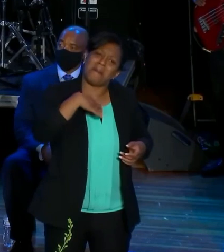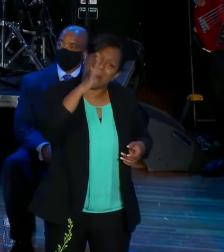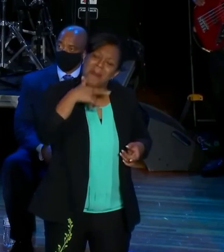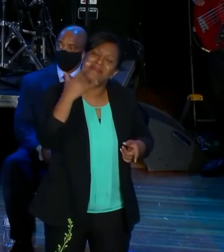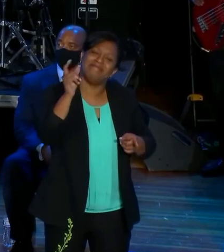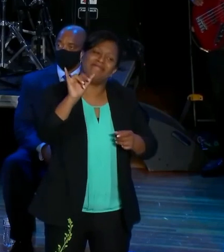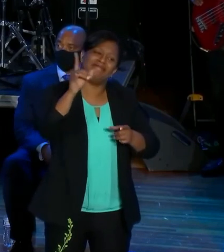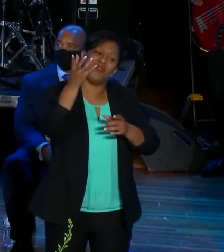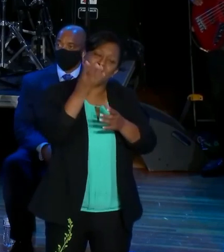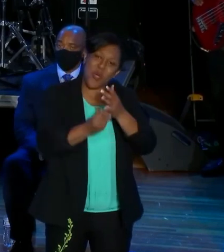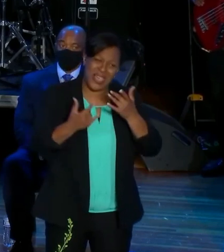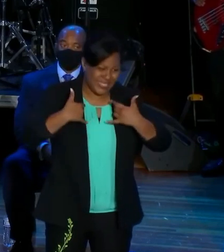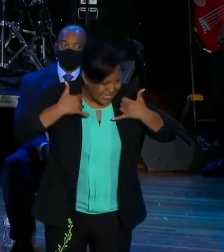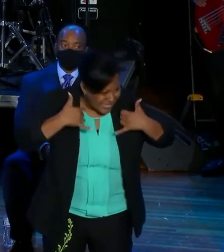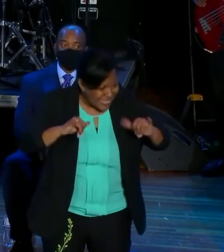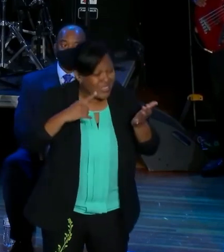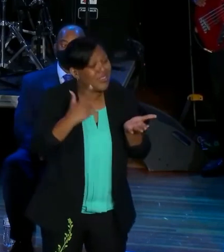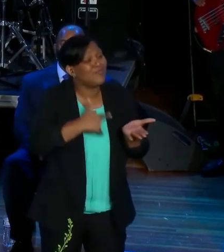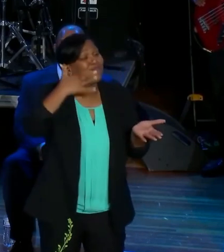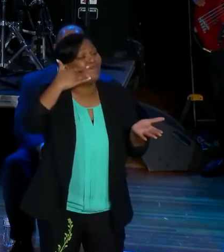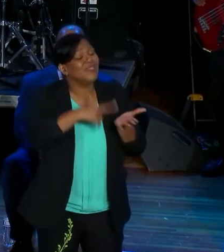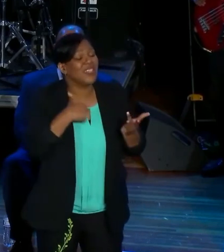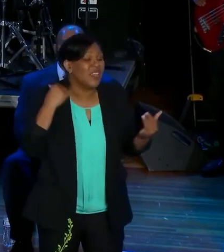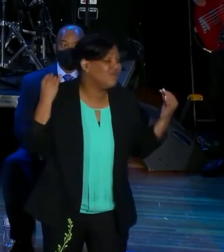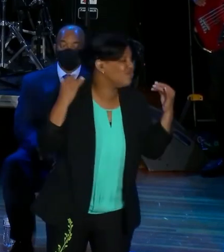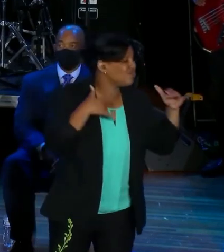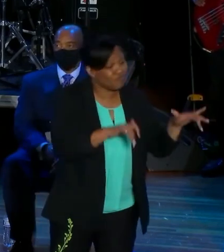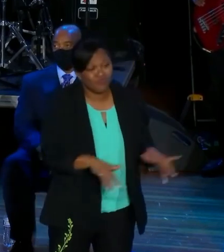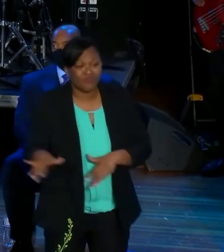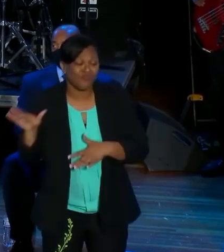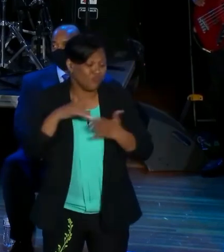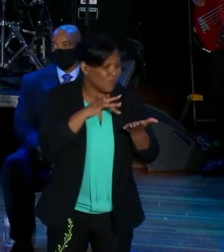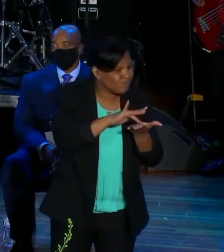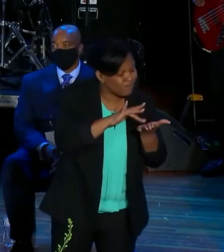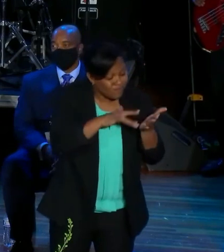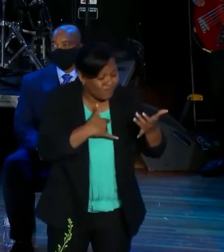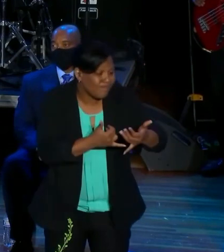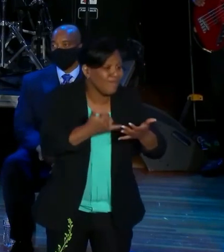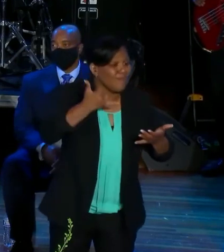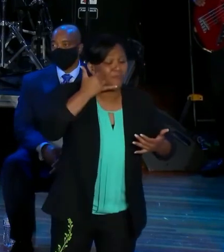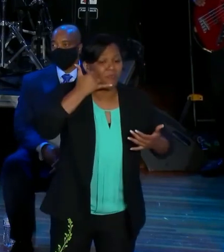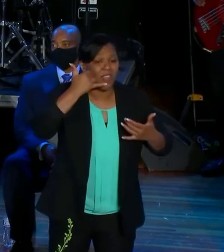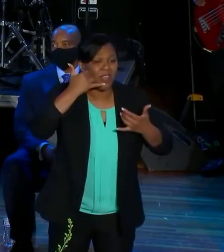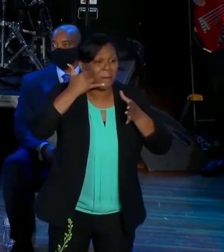Ibland slår jag bara numret på mobilen för att få höra rösten i telefonsvararen som jag aldrig stängt av